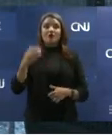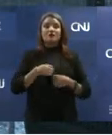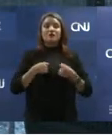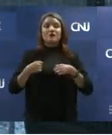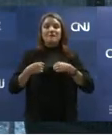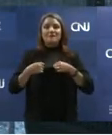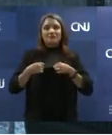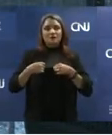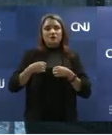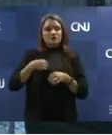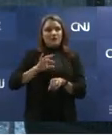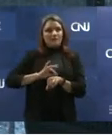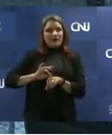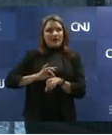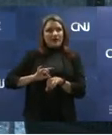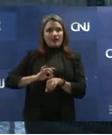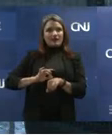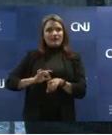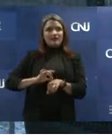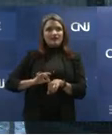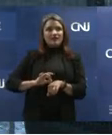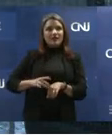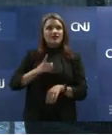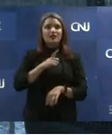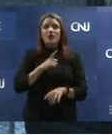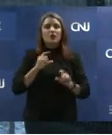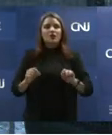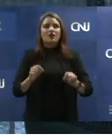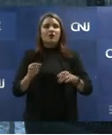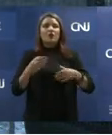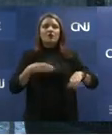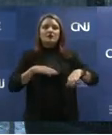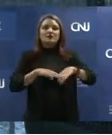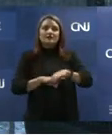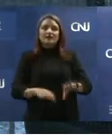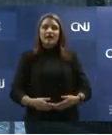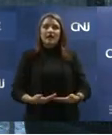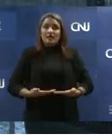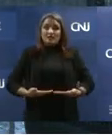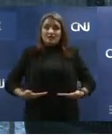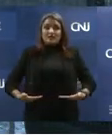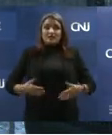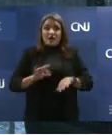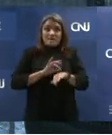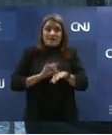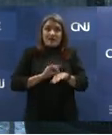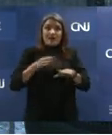e estou com a saia preta e sapatos pretos. Esse esse ato de célula de escrever